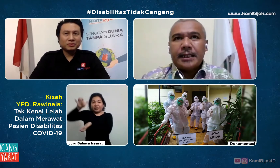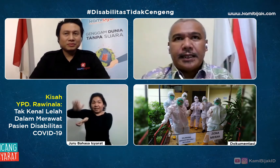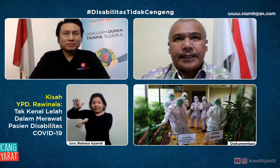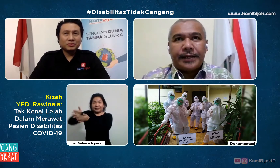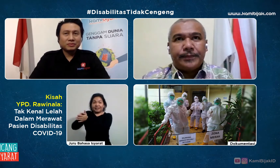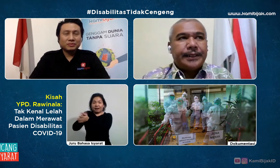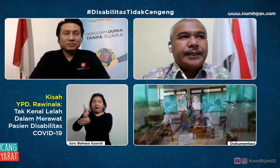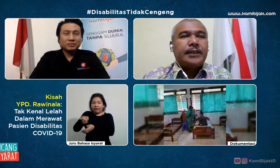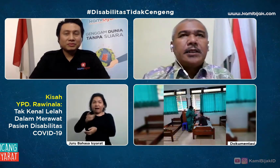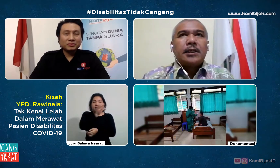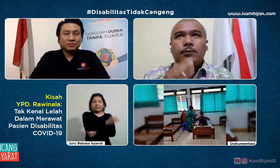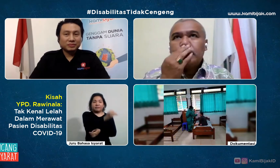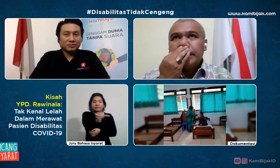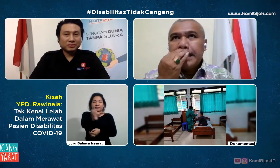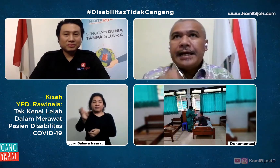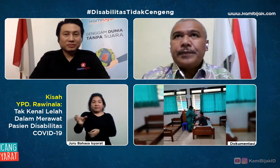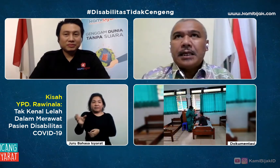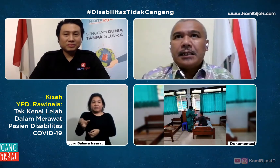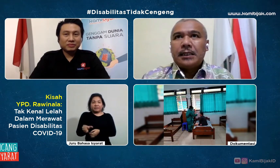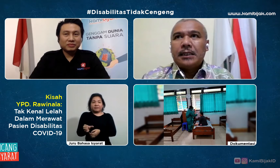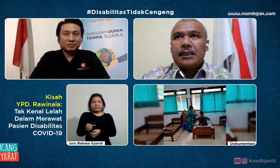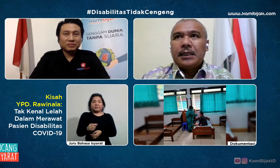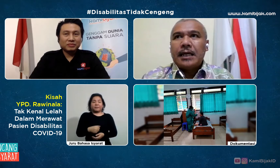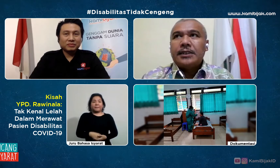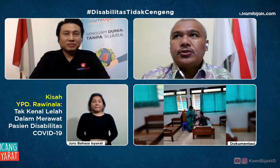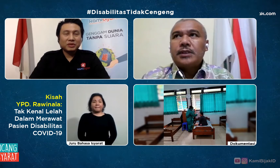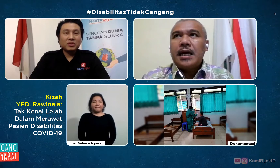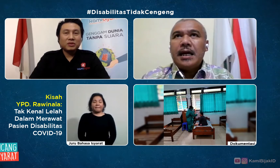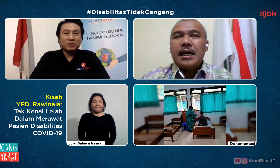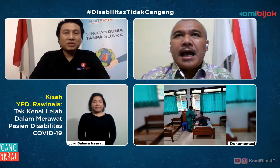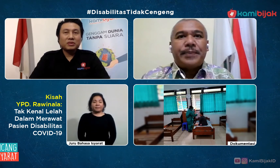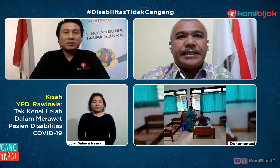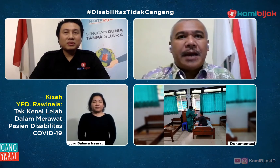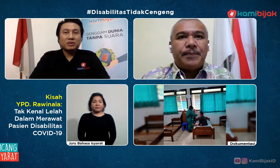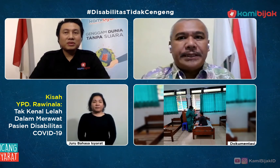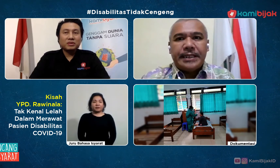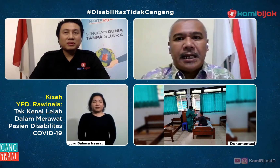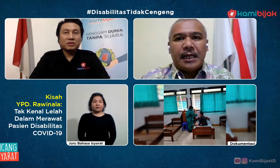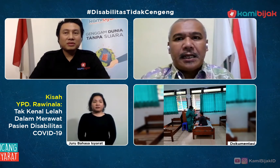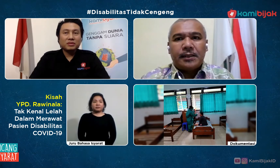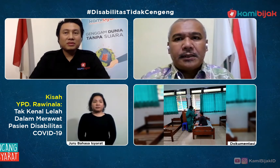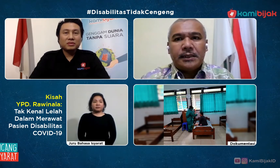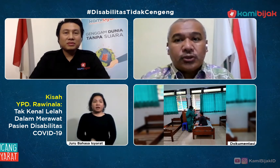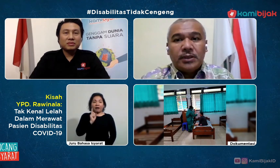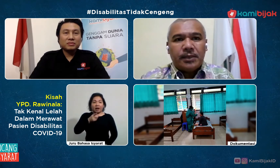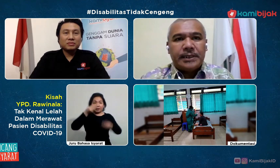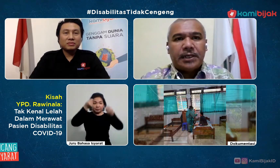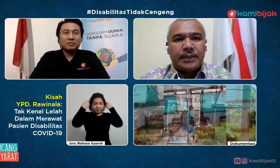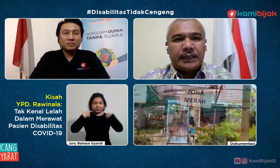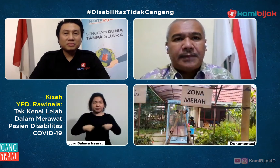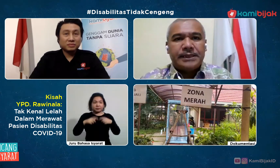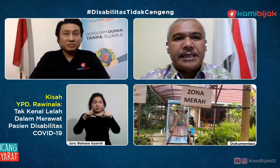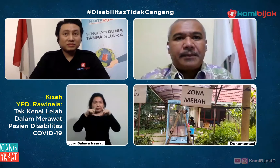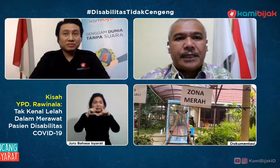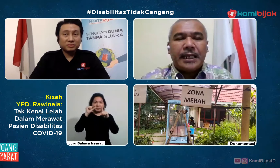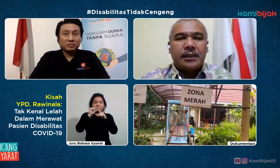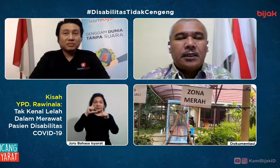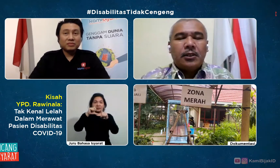kemudian ada gambar kemudian ada juga APD APD yang yang sudah benar-benar kami siapkan